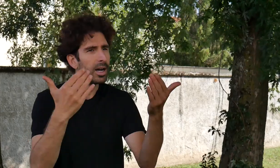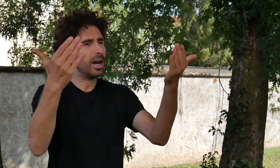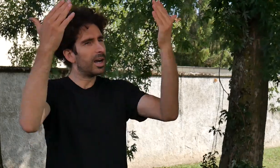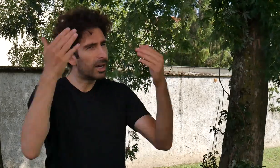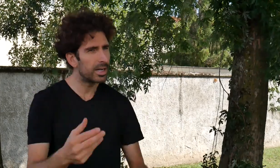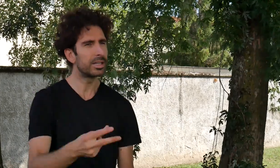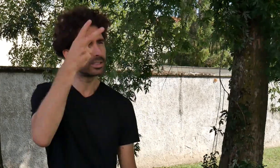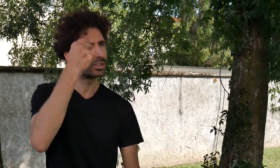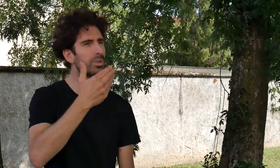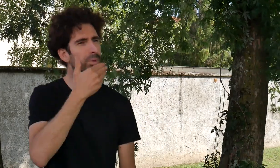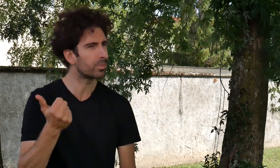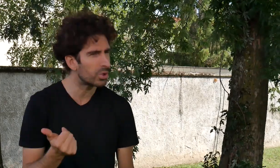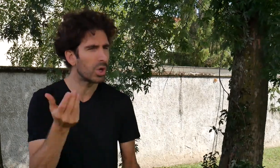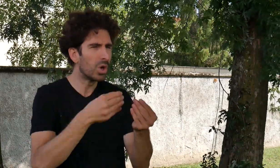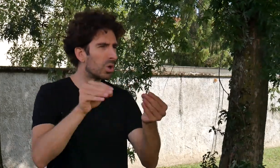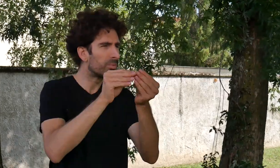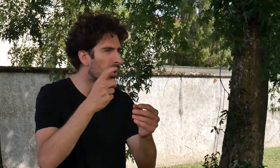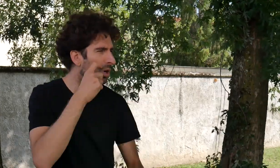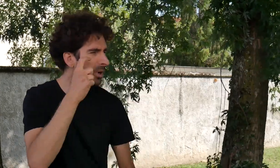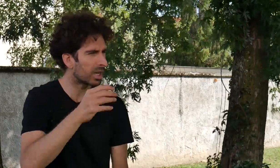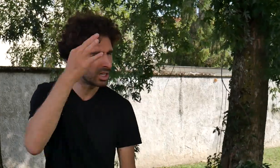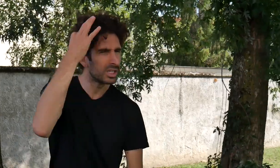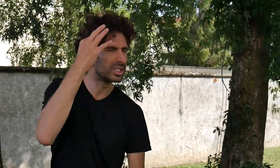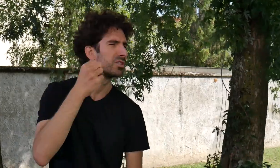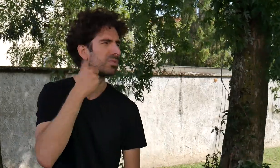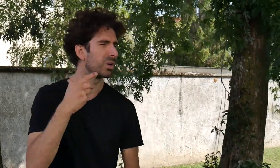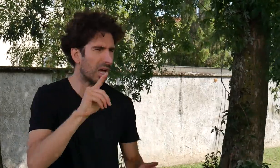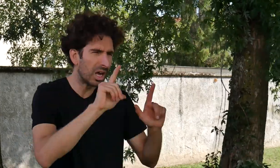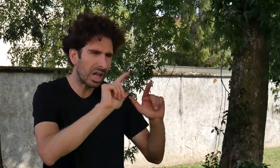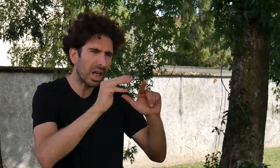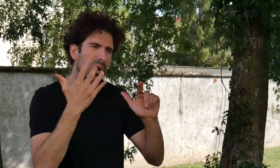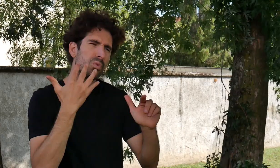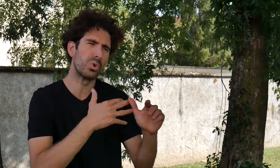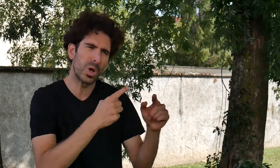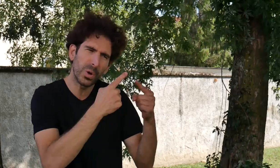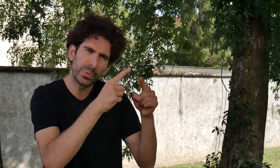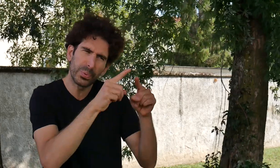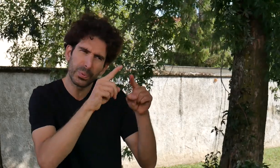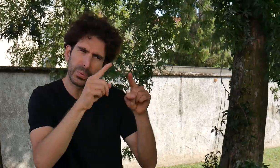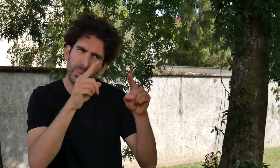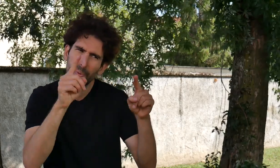Aaah, je comprends mieux ! En plus, j'ai remarqué que les cheveux blancs présentent des couleurs différentes.